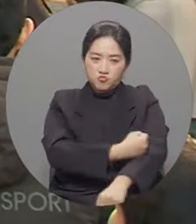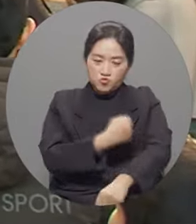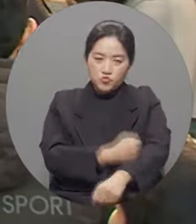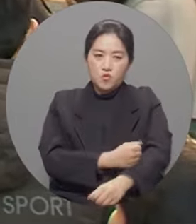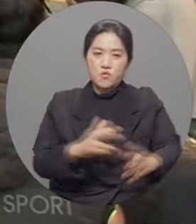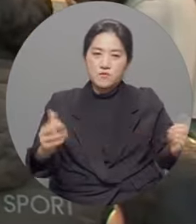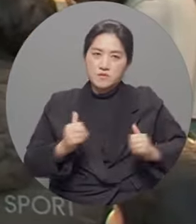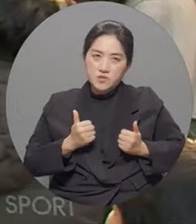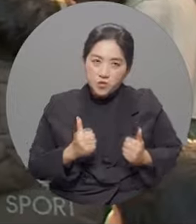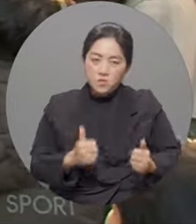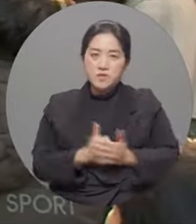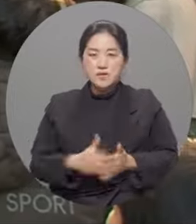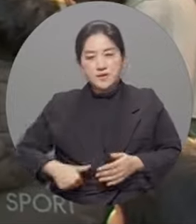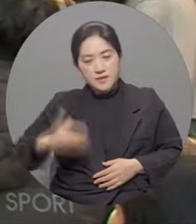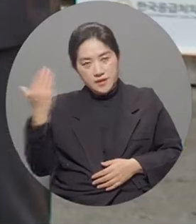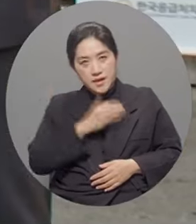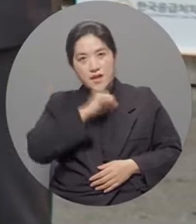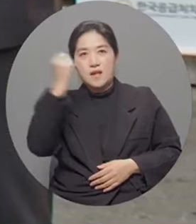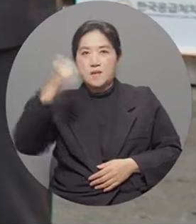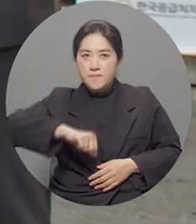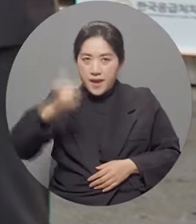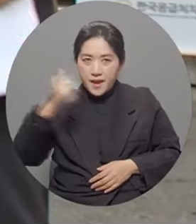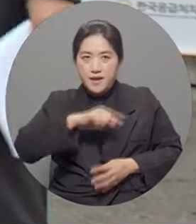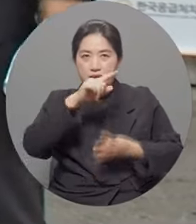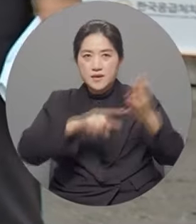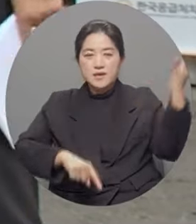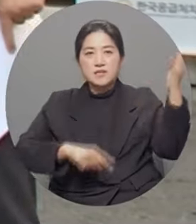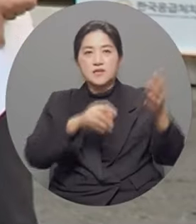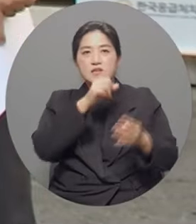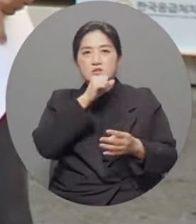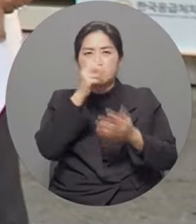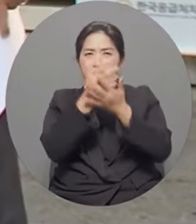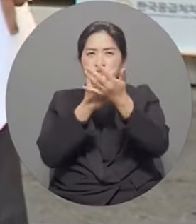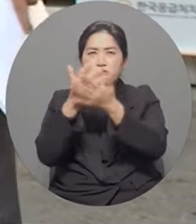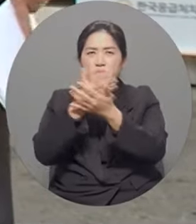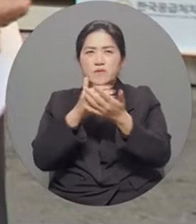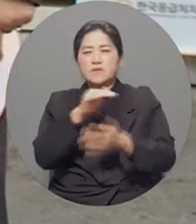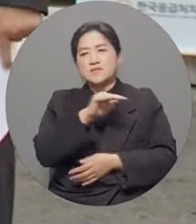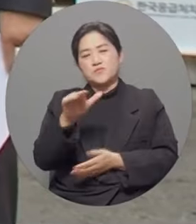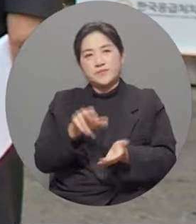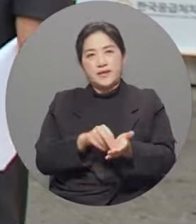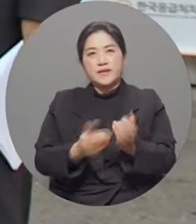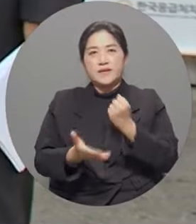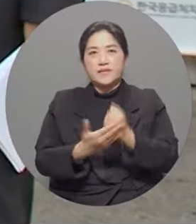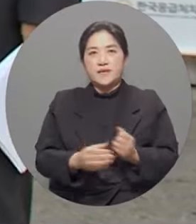기여도와 의정 활동 능력, 도덕성과 당선 가능성 등 기존의 평가 지표가 모호한